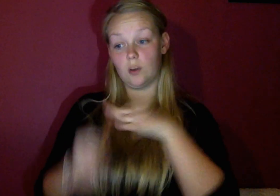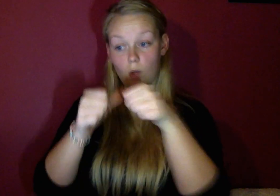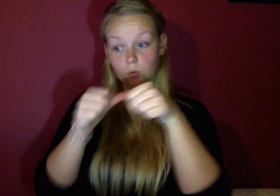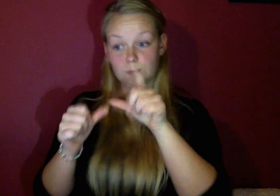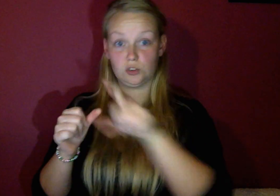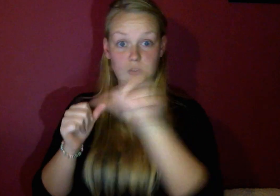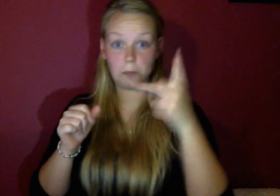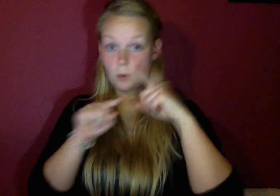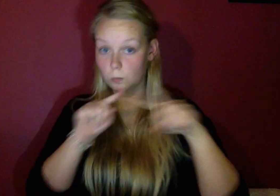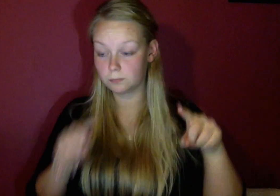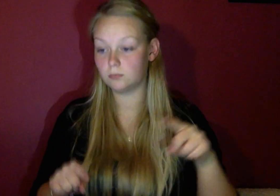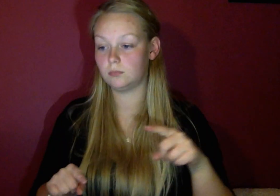Jag: "finns det någon organisation för er audionomer?"